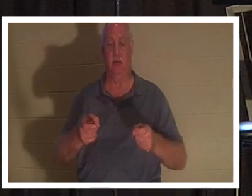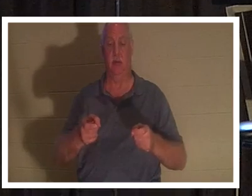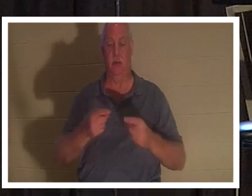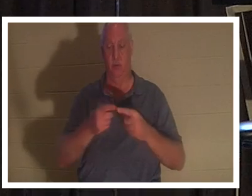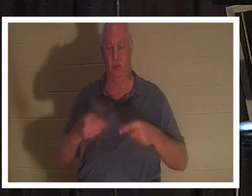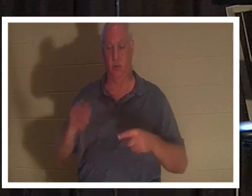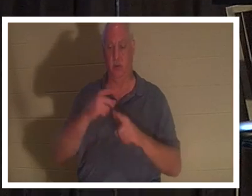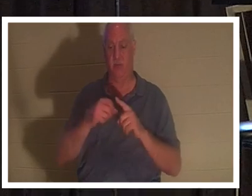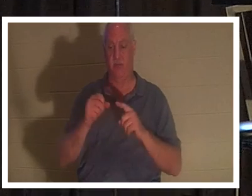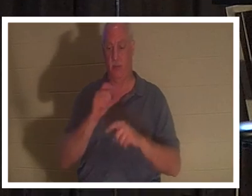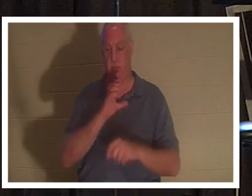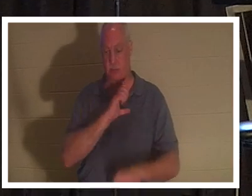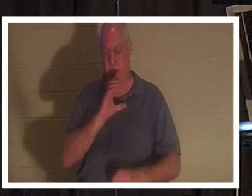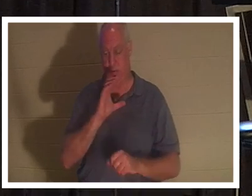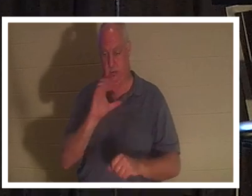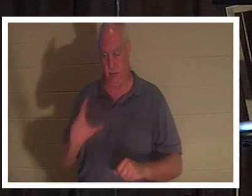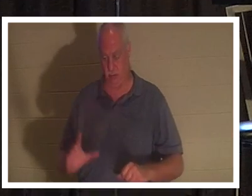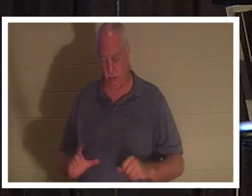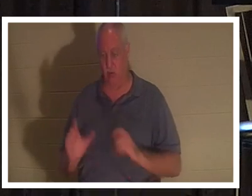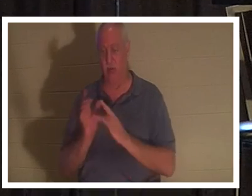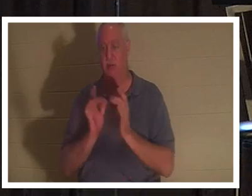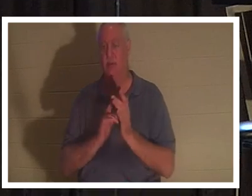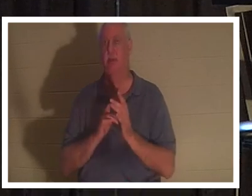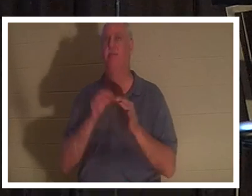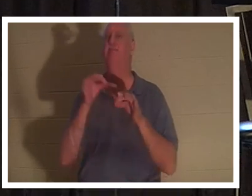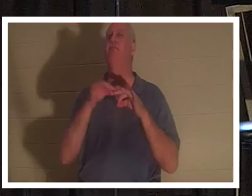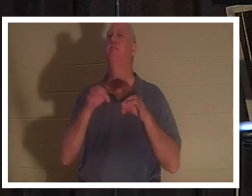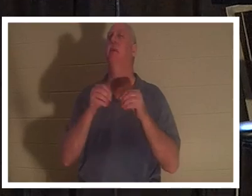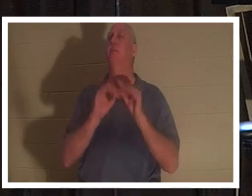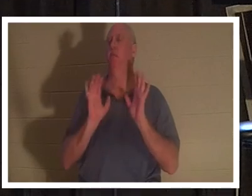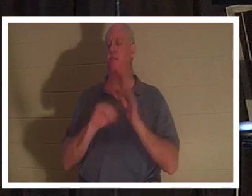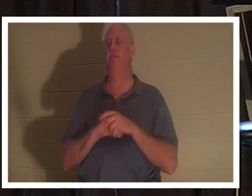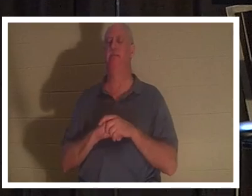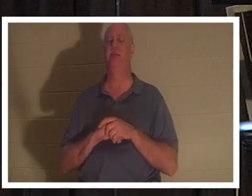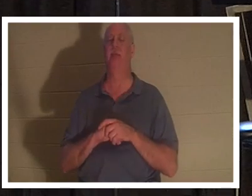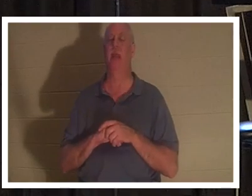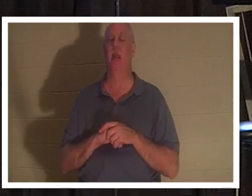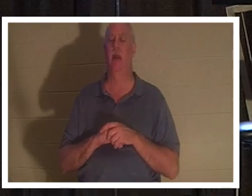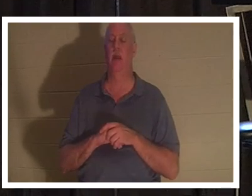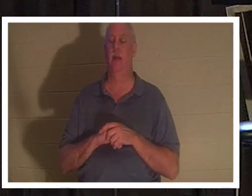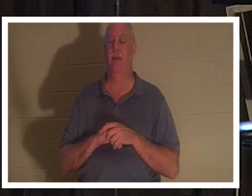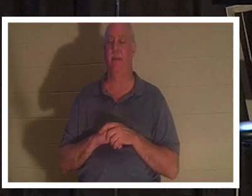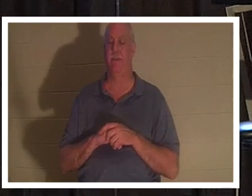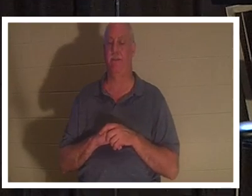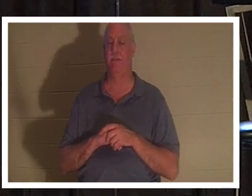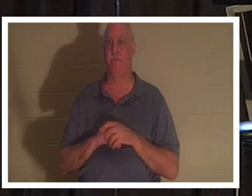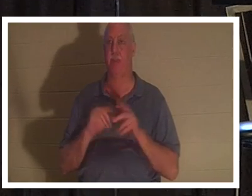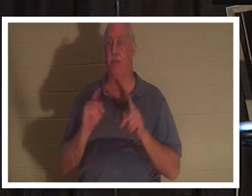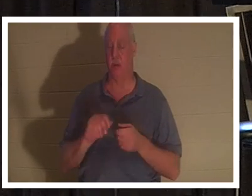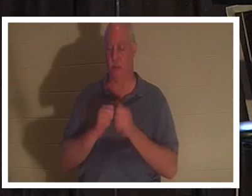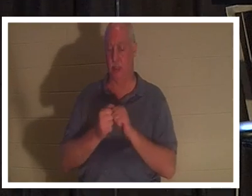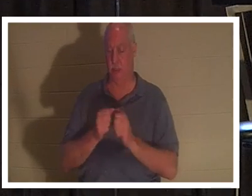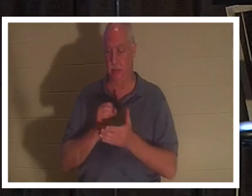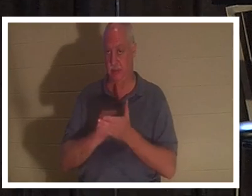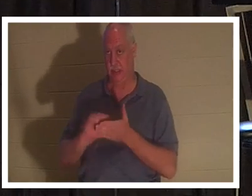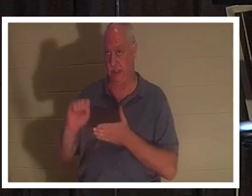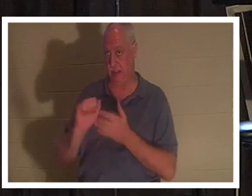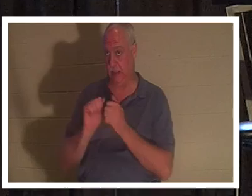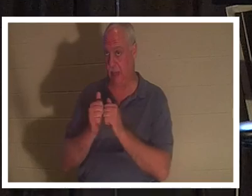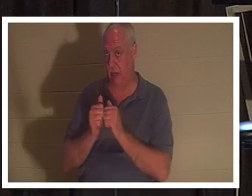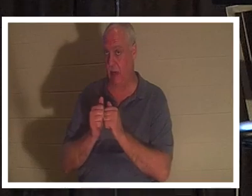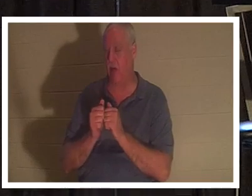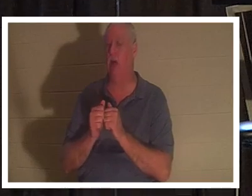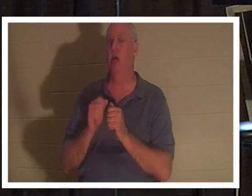。让我们更全面地解释一下。当一个人听到某些真理时，他就会成为圣人